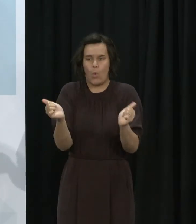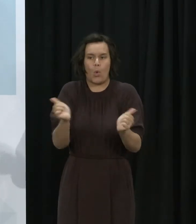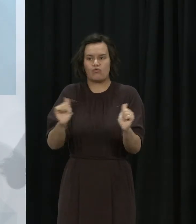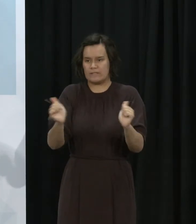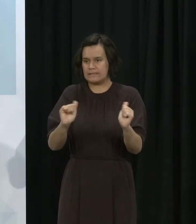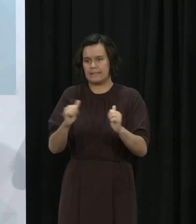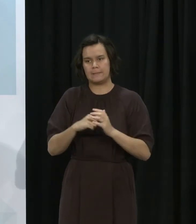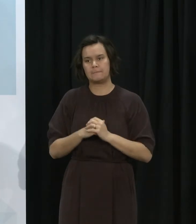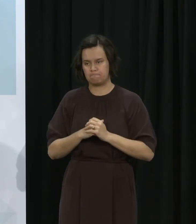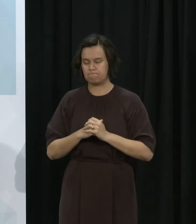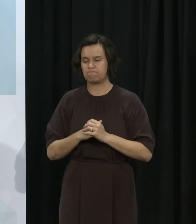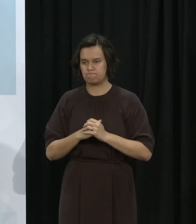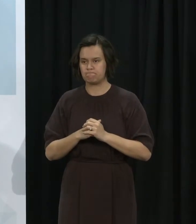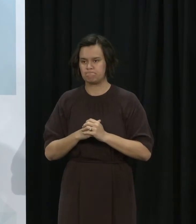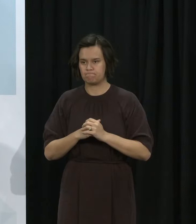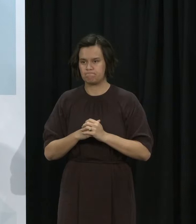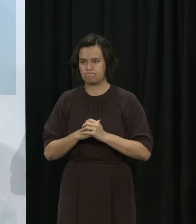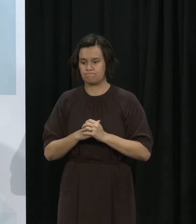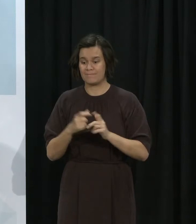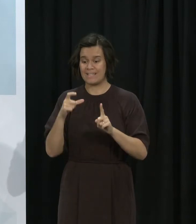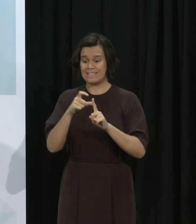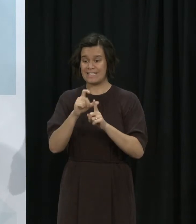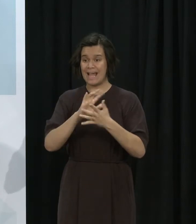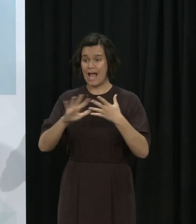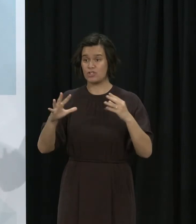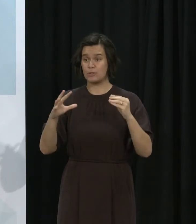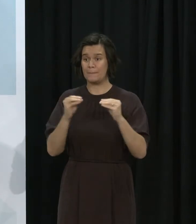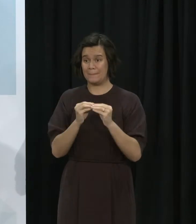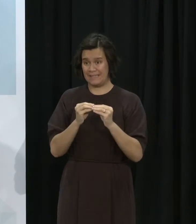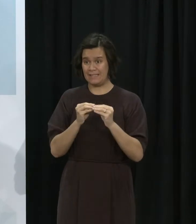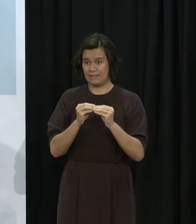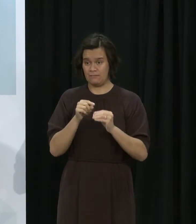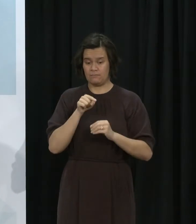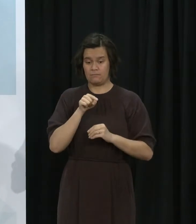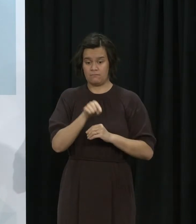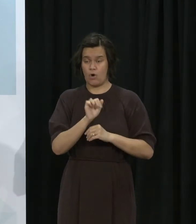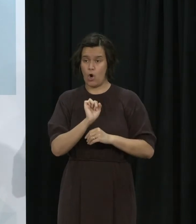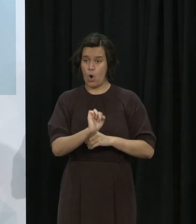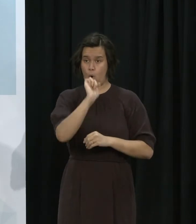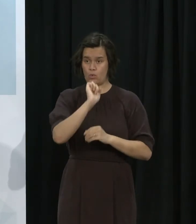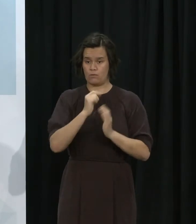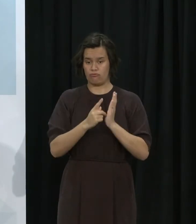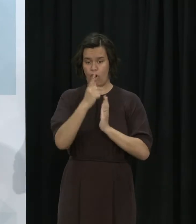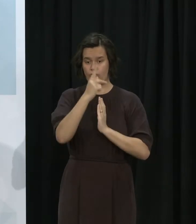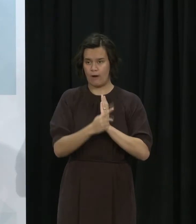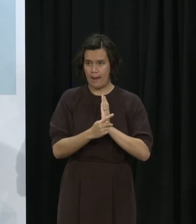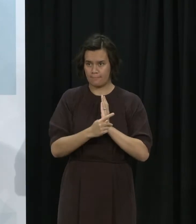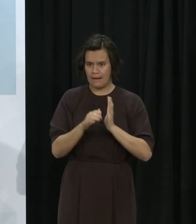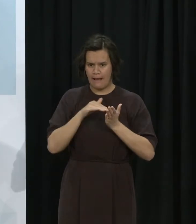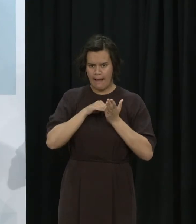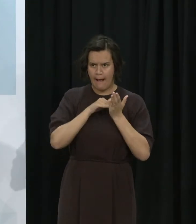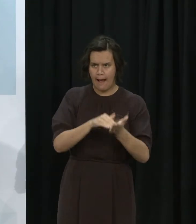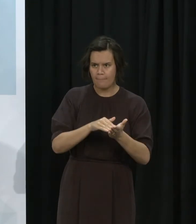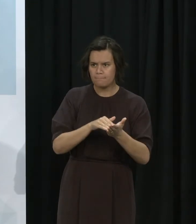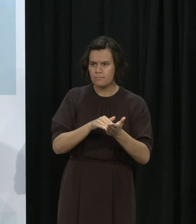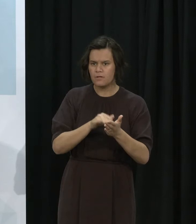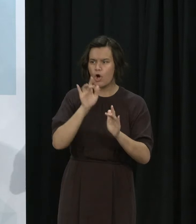tikanga o mua kei te pono e tika ana mo te whakanui. He pai to tatou turanga inaianei puta